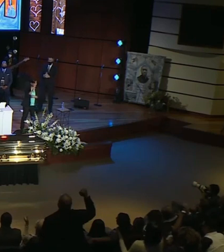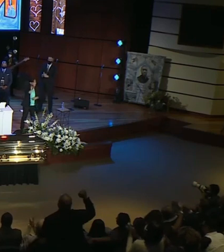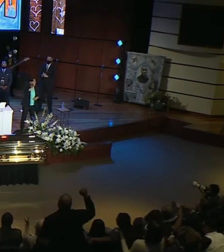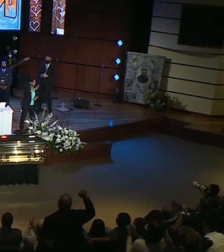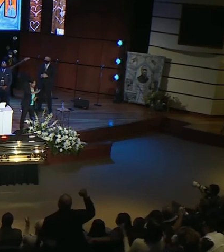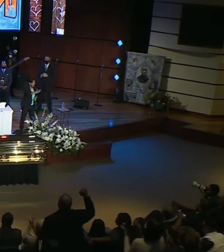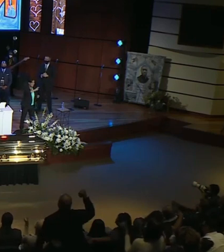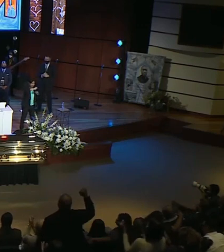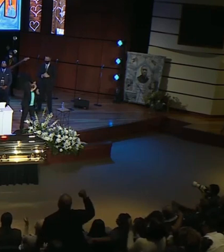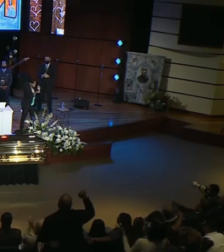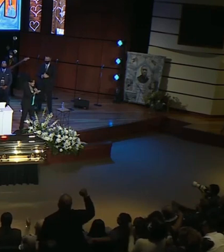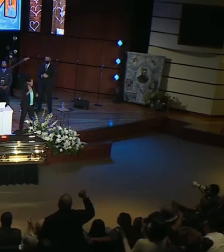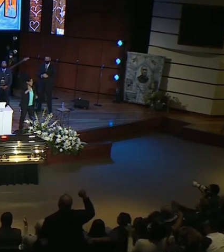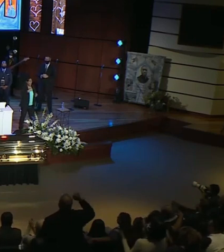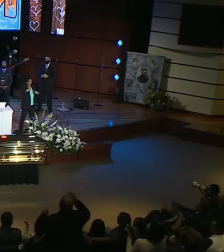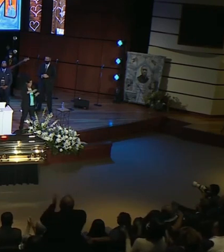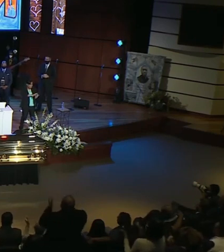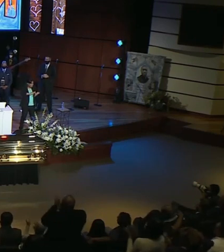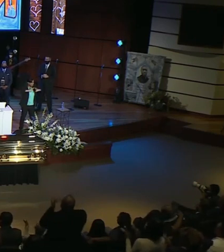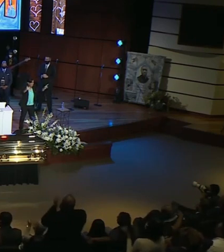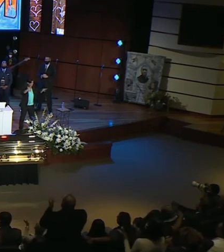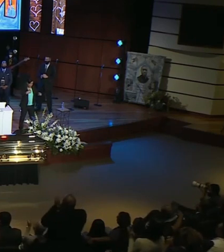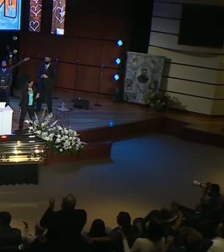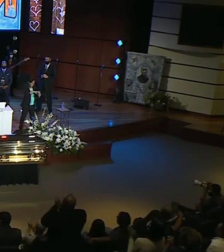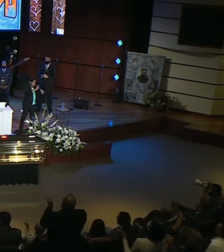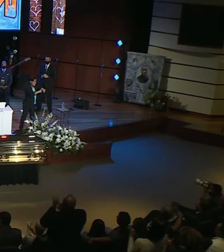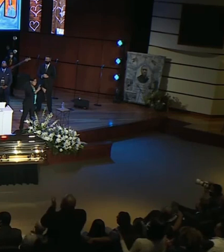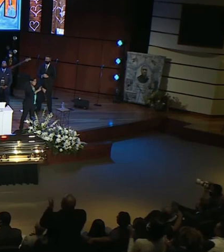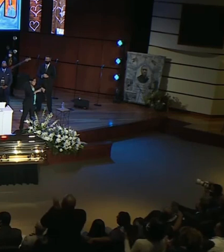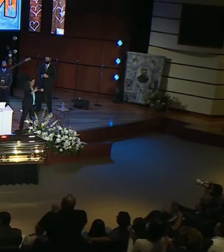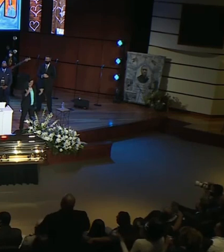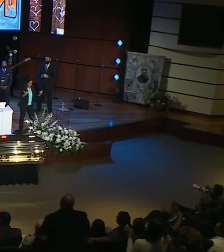Tiden har gått! Tiden har gått ! Tiden har gått !